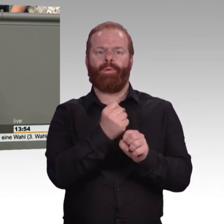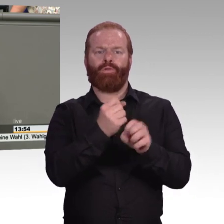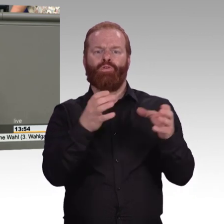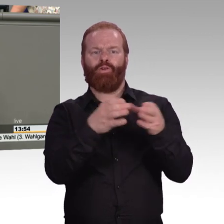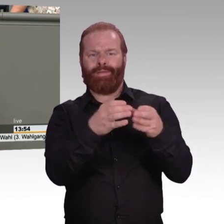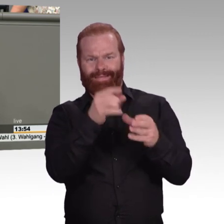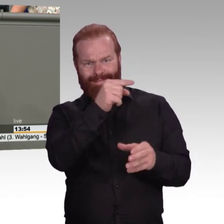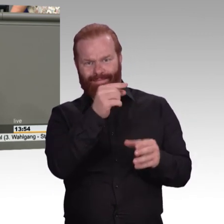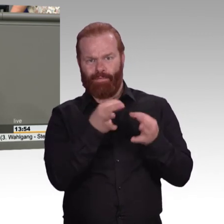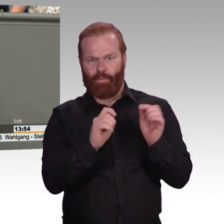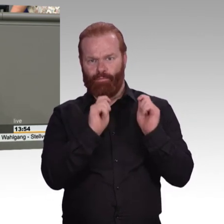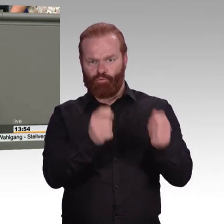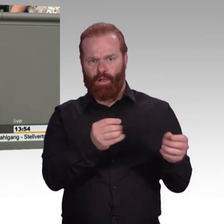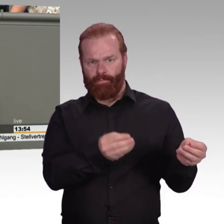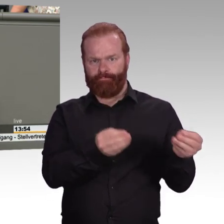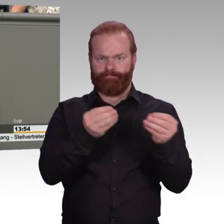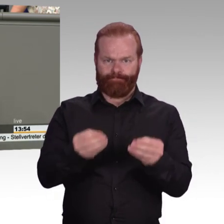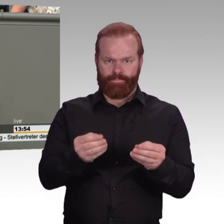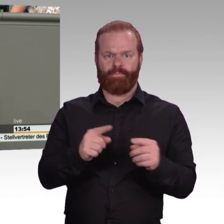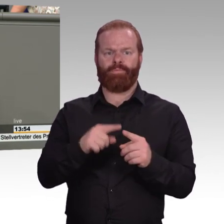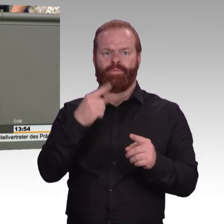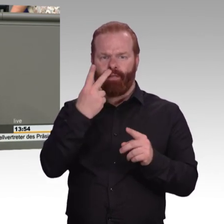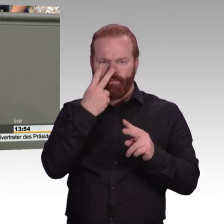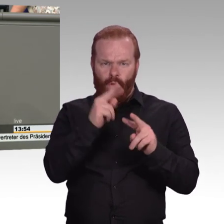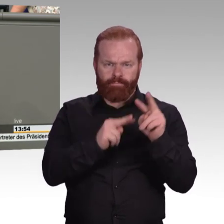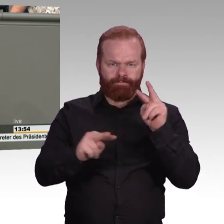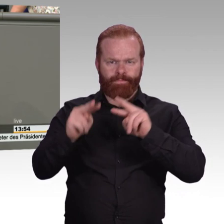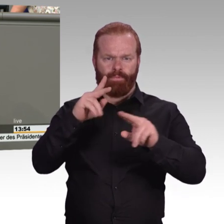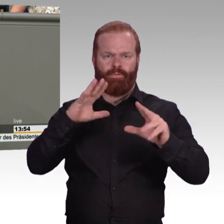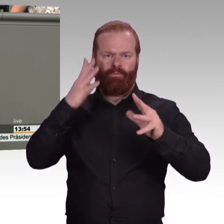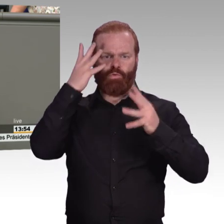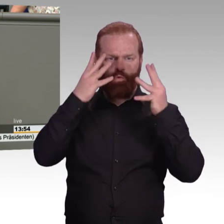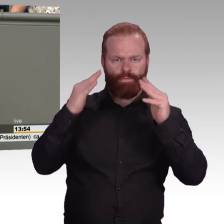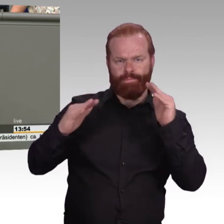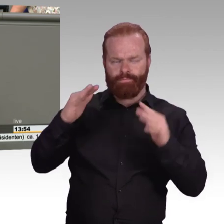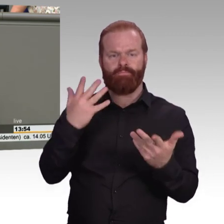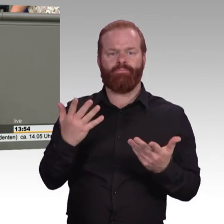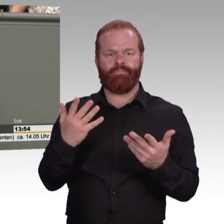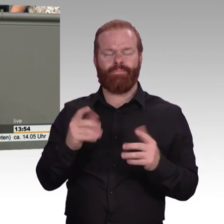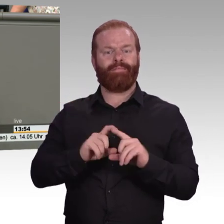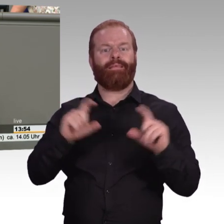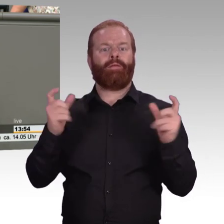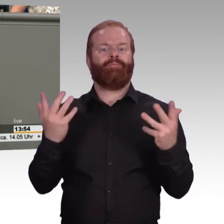Ohne Beteiligung etwa ist das Wohl des Kindes überhaupt nicht zu ermitteln, ohne Beteiligung funktioniert auch Kinderschutz nicht.